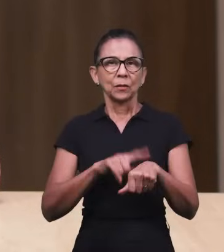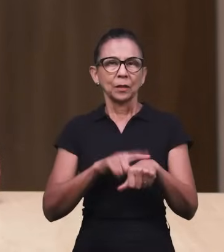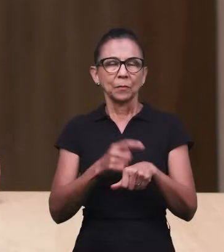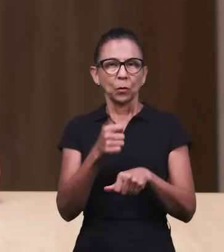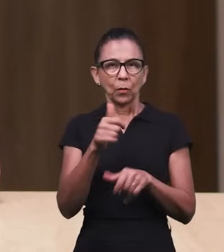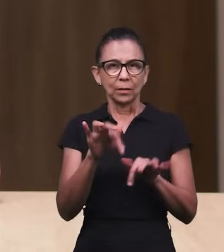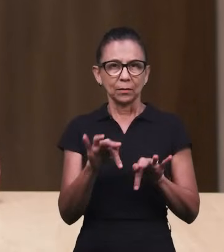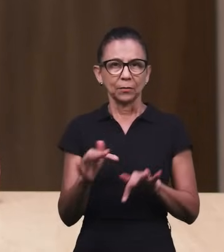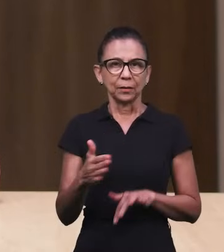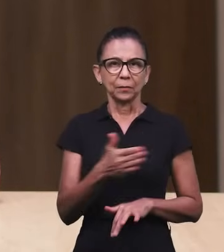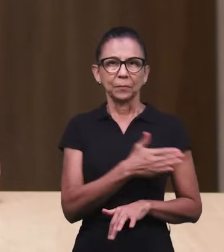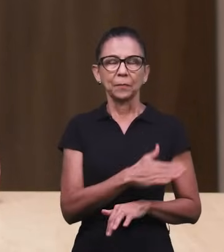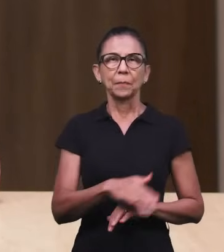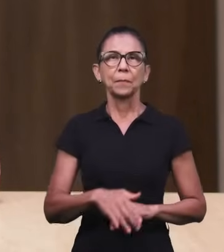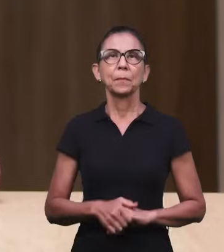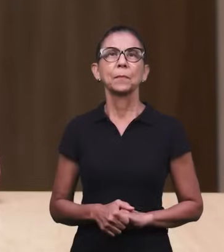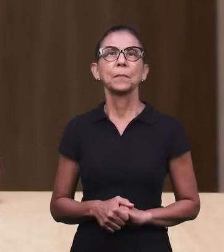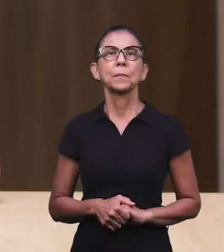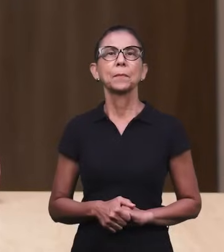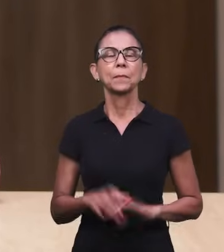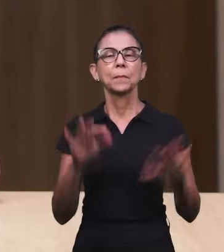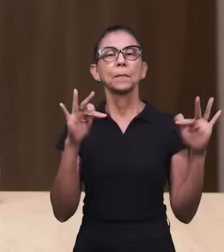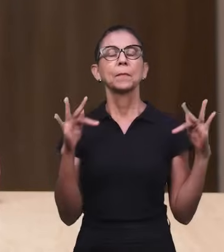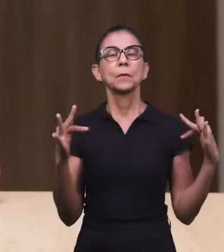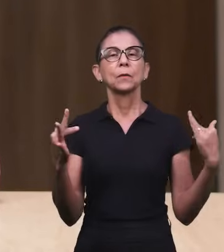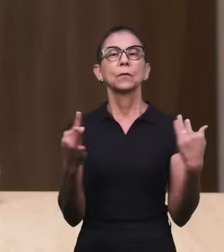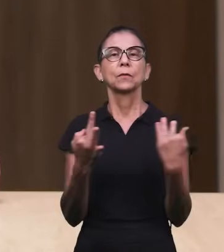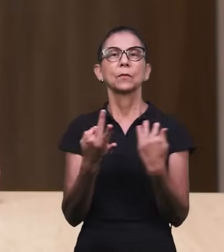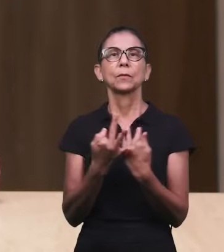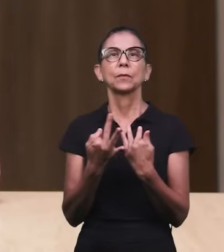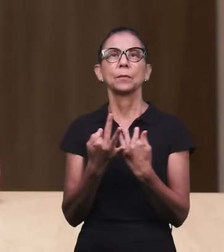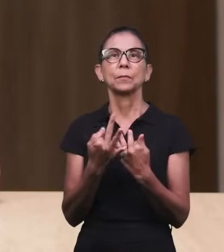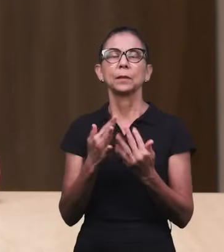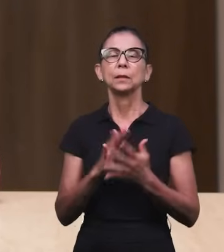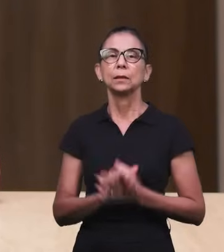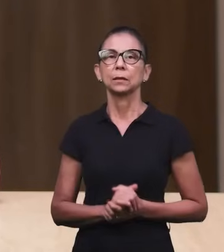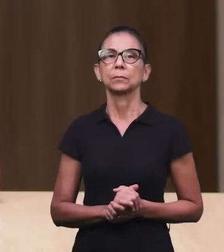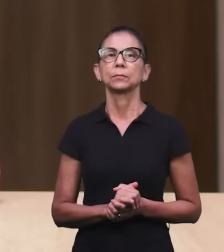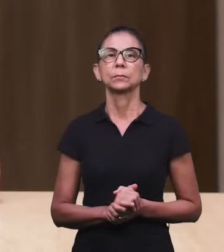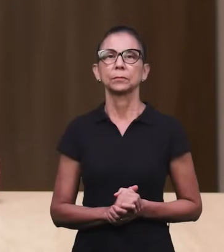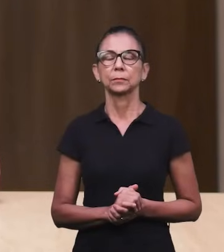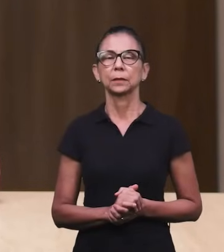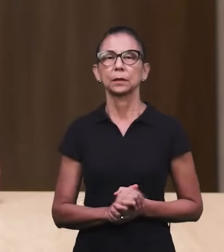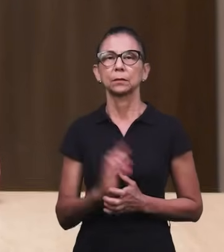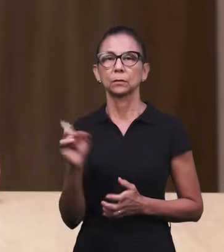para os nossos filhos um dever Sério que fala que os filhos são herança do Senhor e o fruto